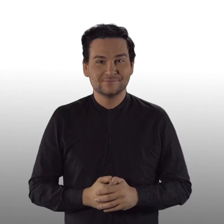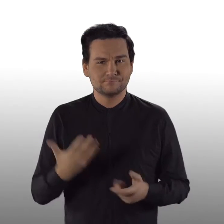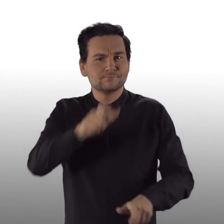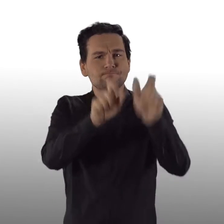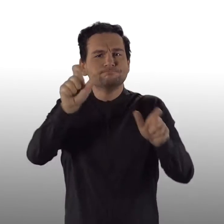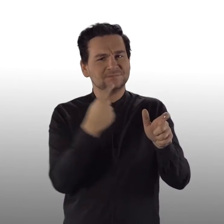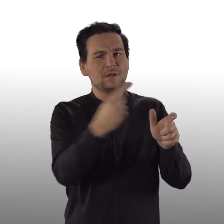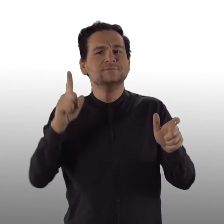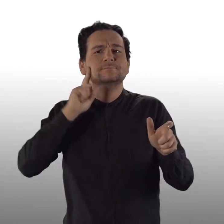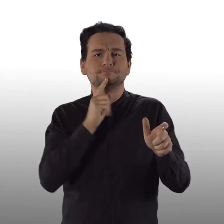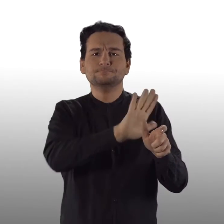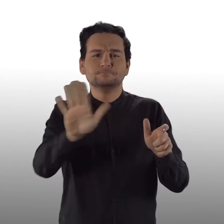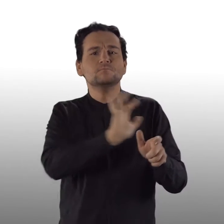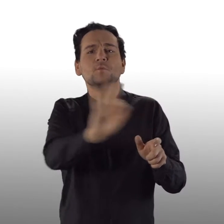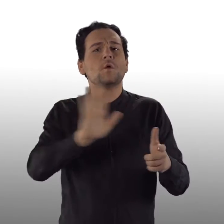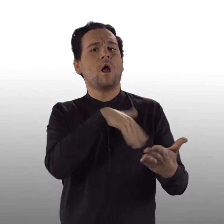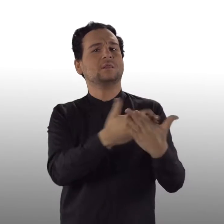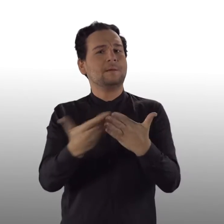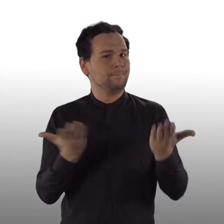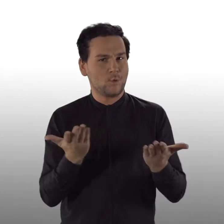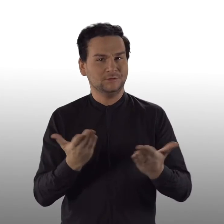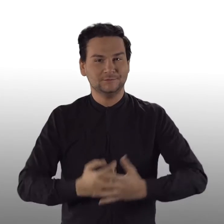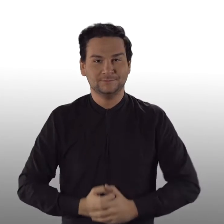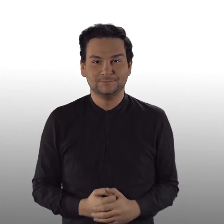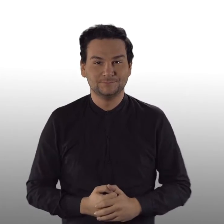Angebote für gehörlose Menschen